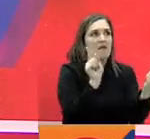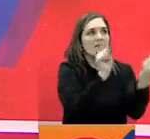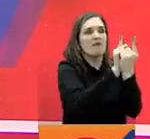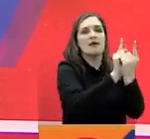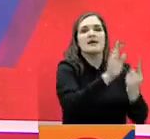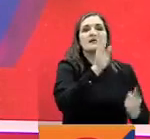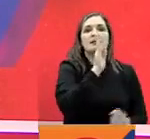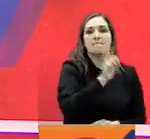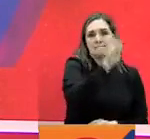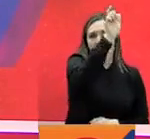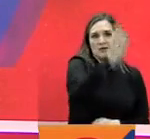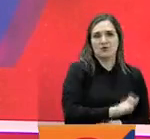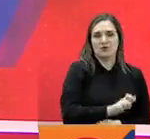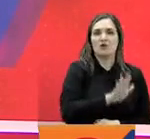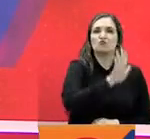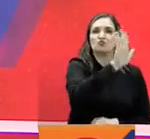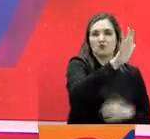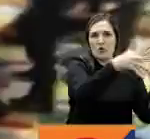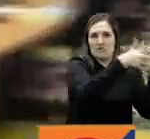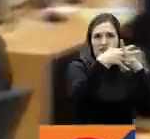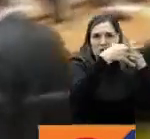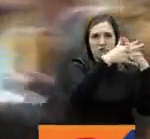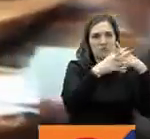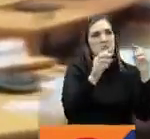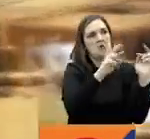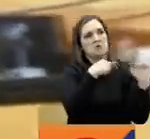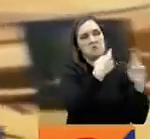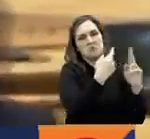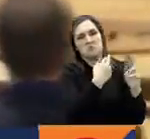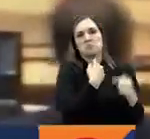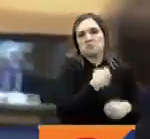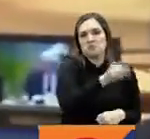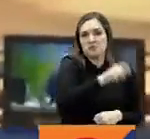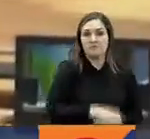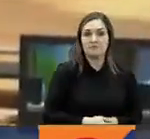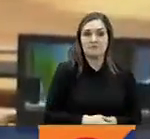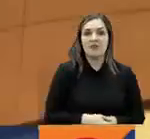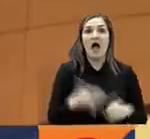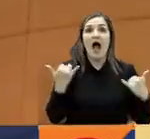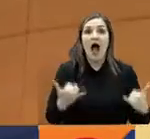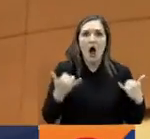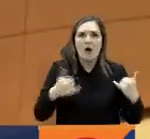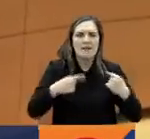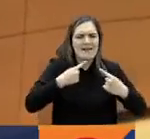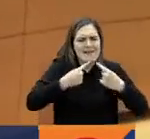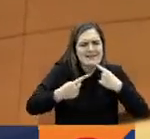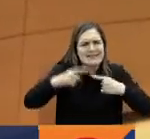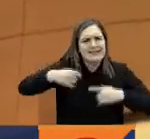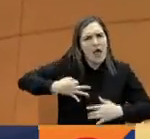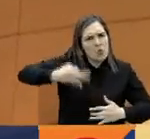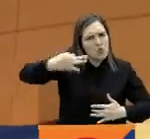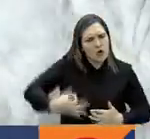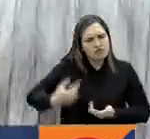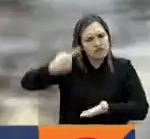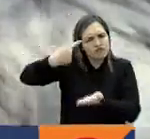24 DE FEBRERO EN GINEBRA HOMóLOGO ESTADOUNIDENSE PARA